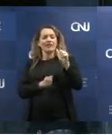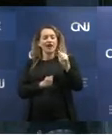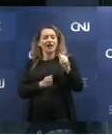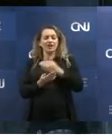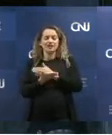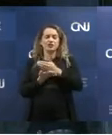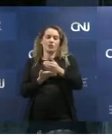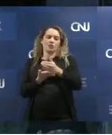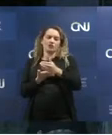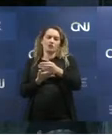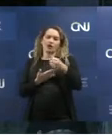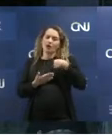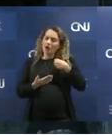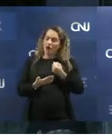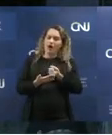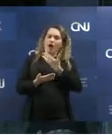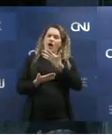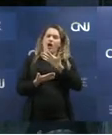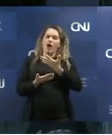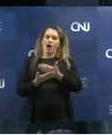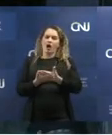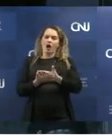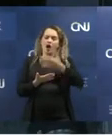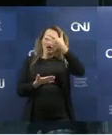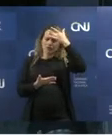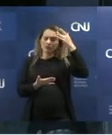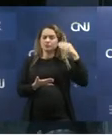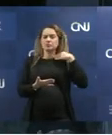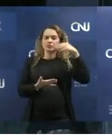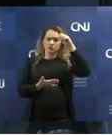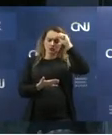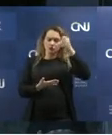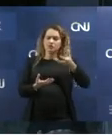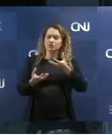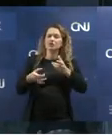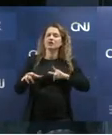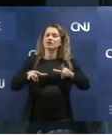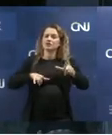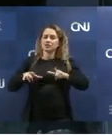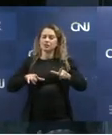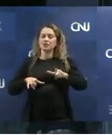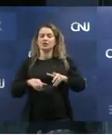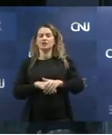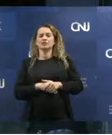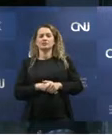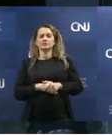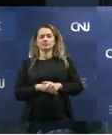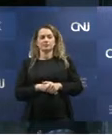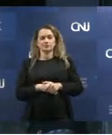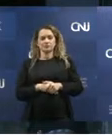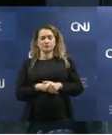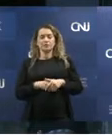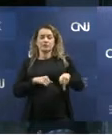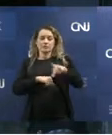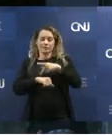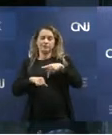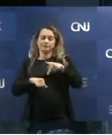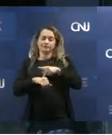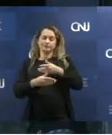a devoção desses magistrados eleitorais pelo país afora.